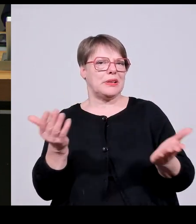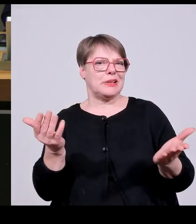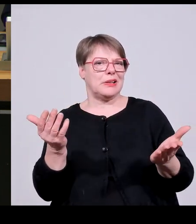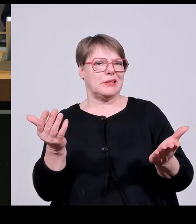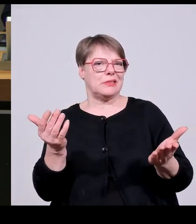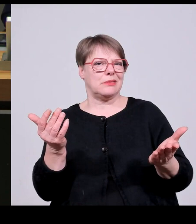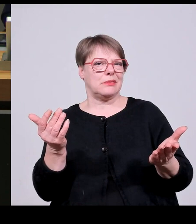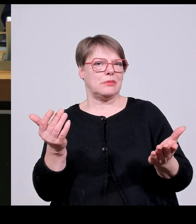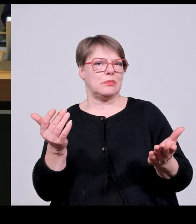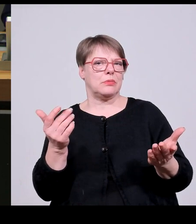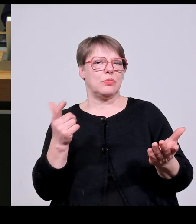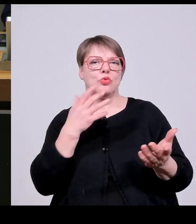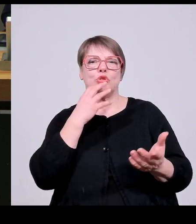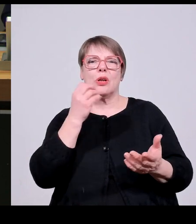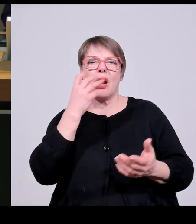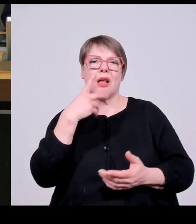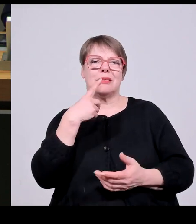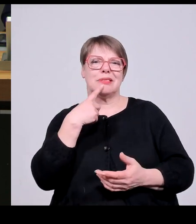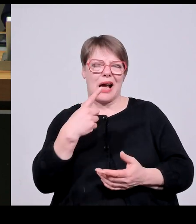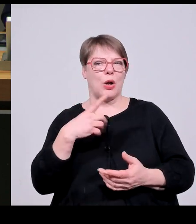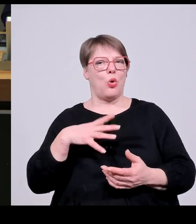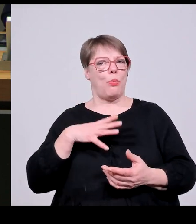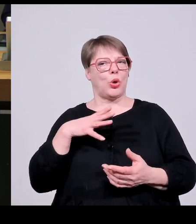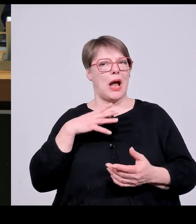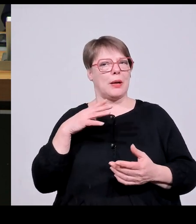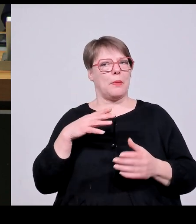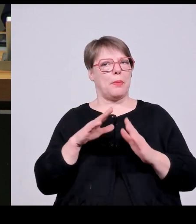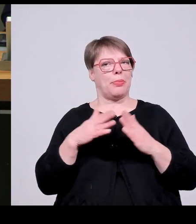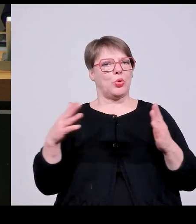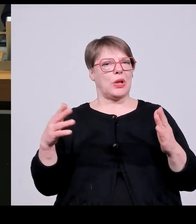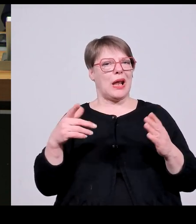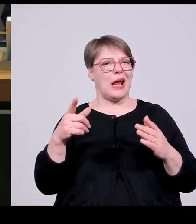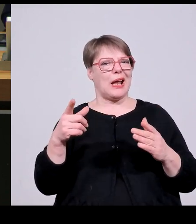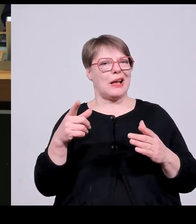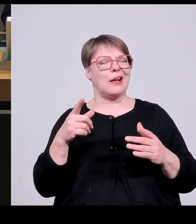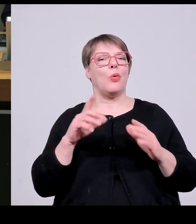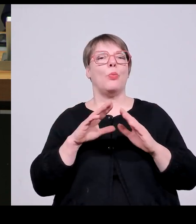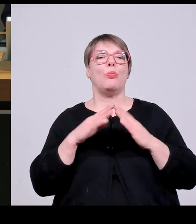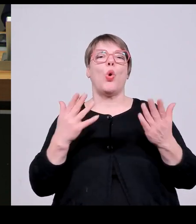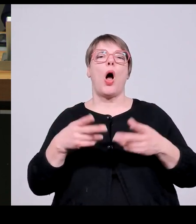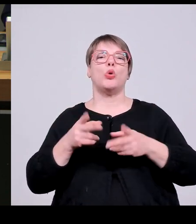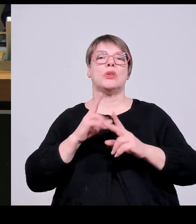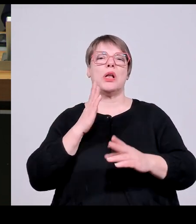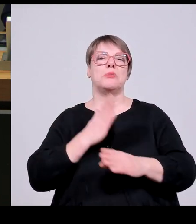Das kann natürlich auch bei Neubauten auf kommunaler Ebene der Fall sein.